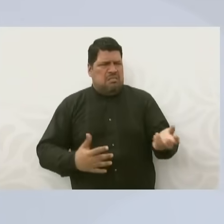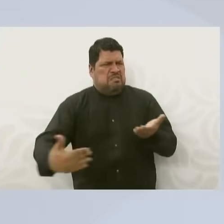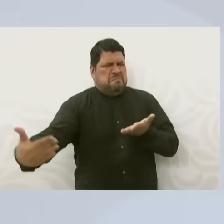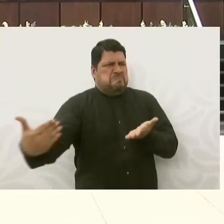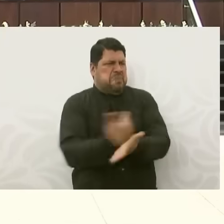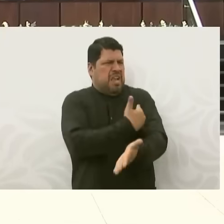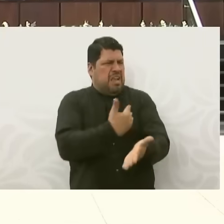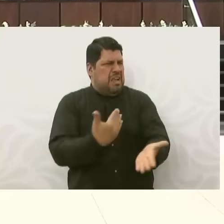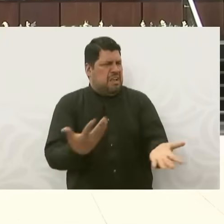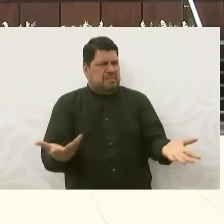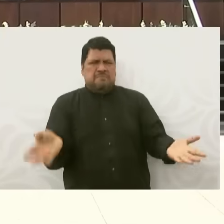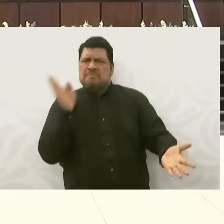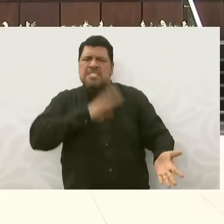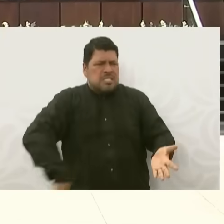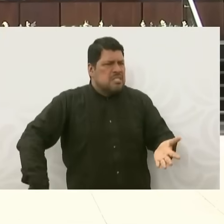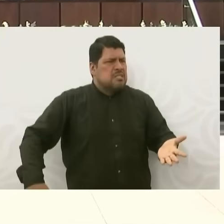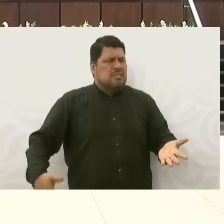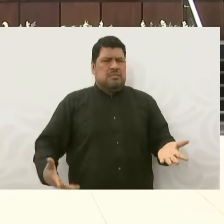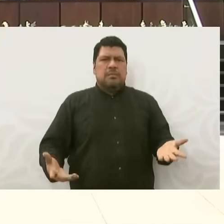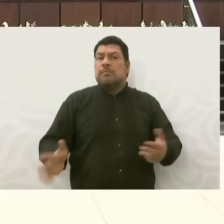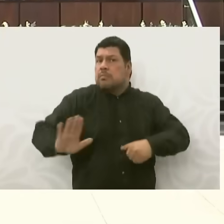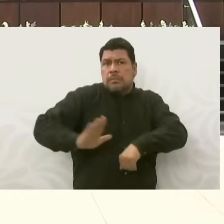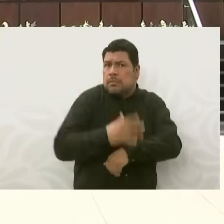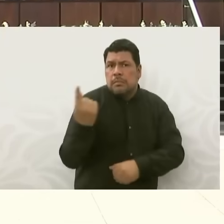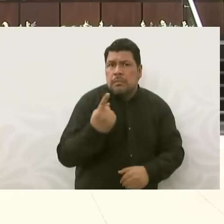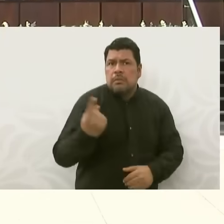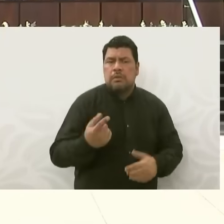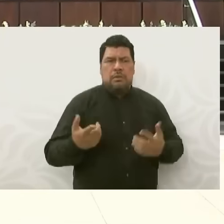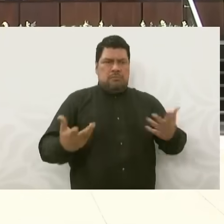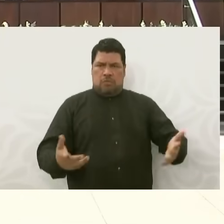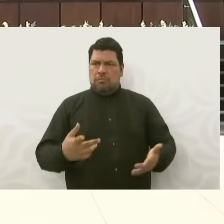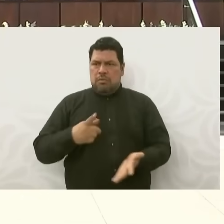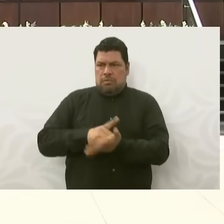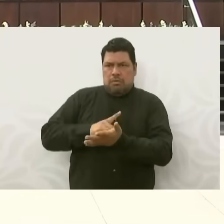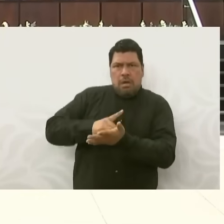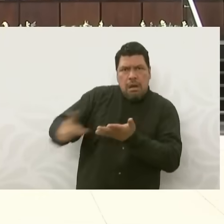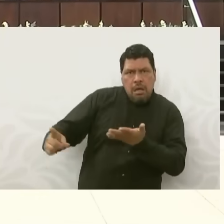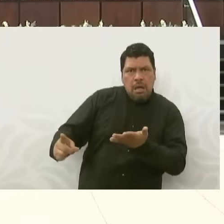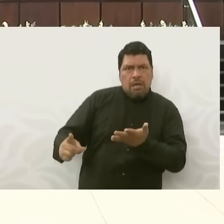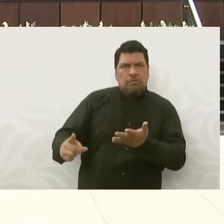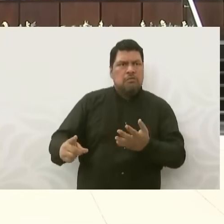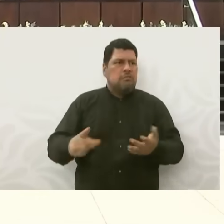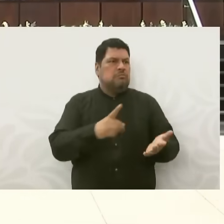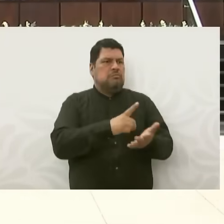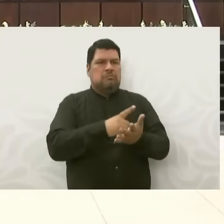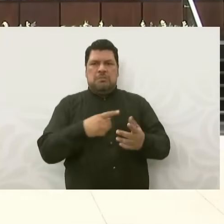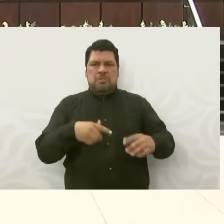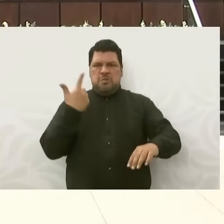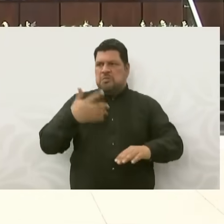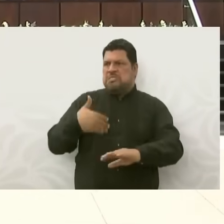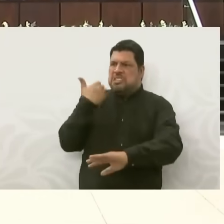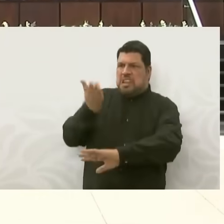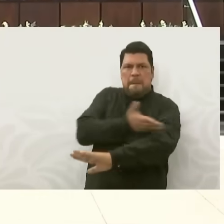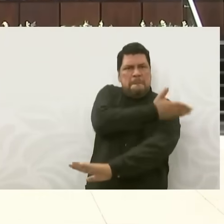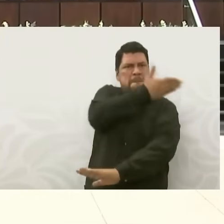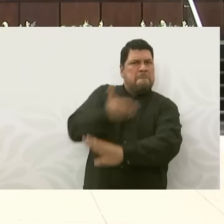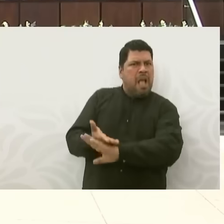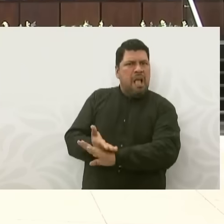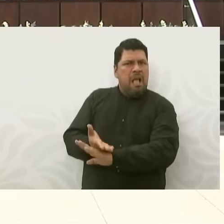injustificada porque no puede haber derecho contra el derecho de inviolabilidad territorial